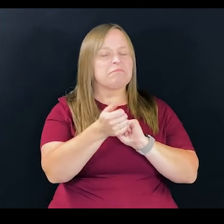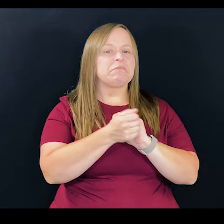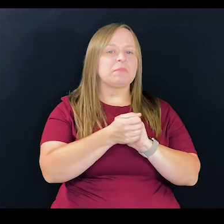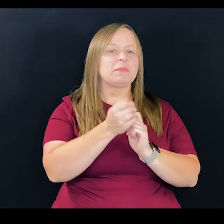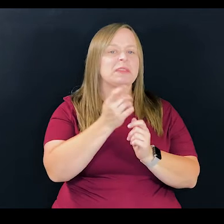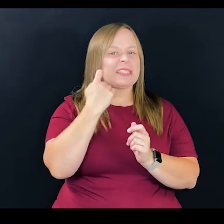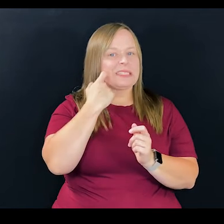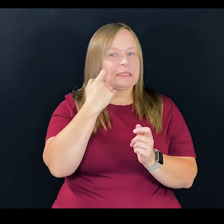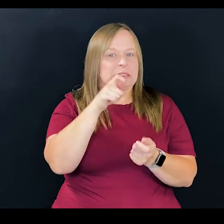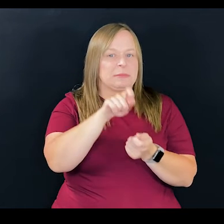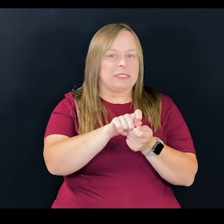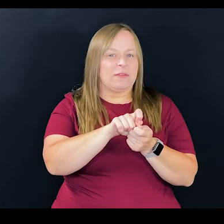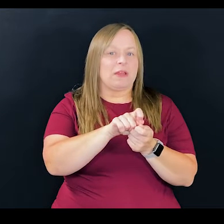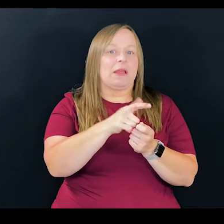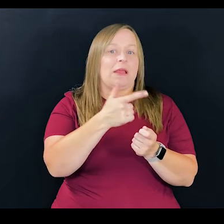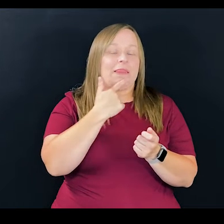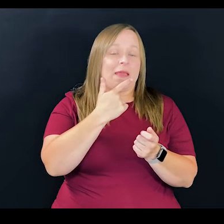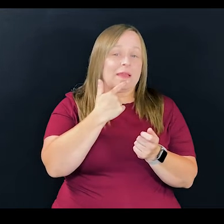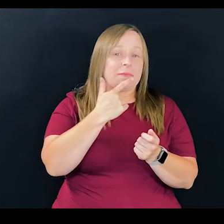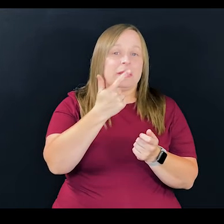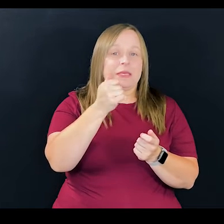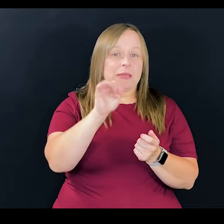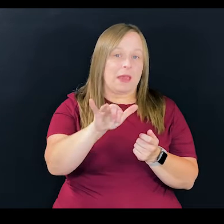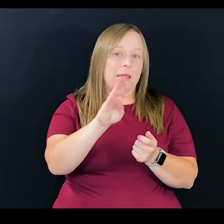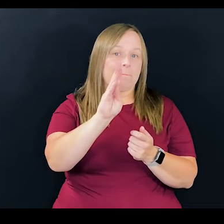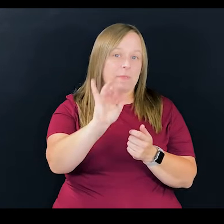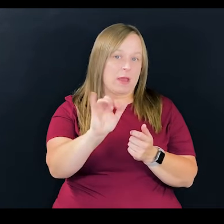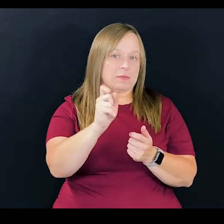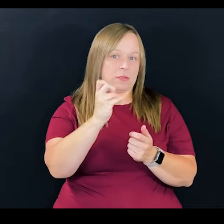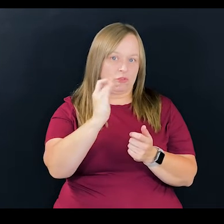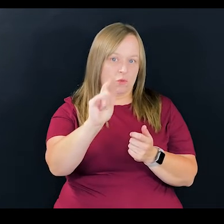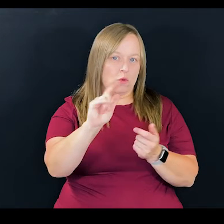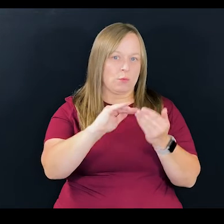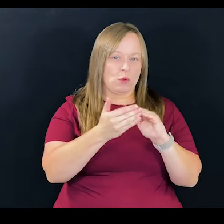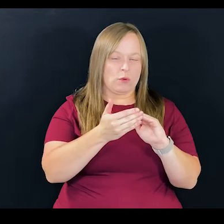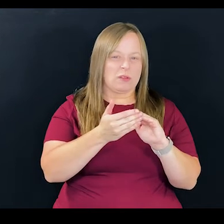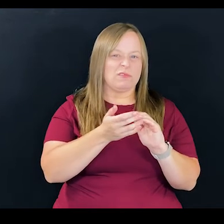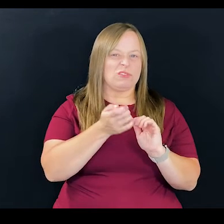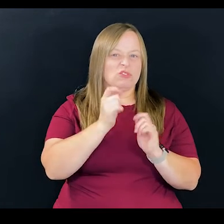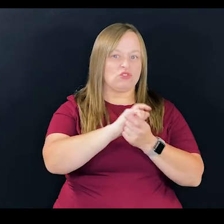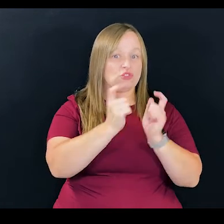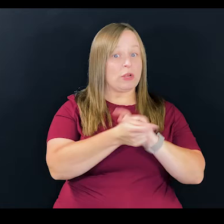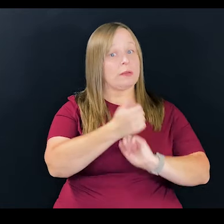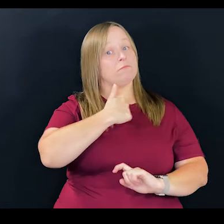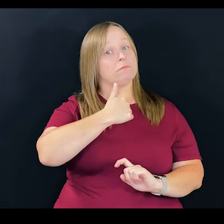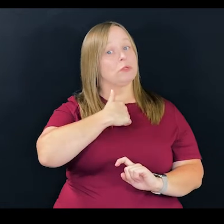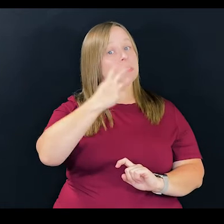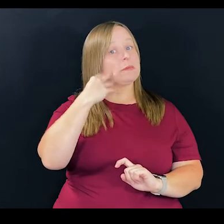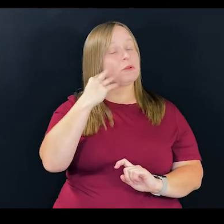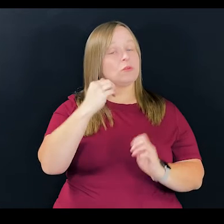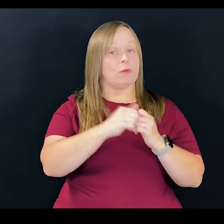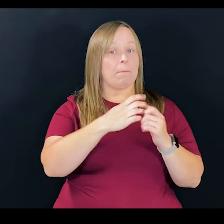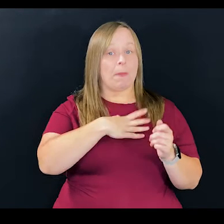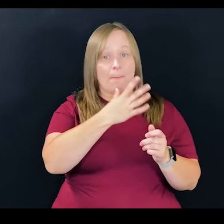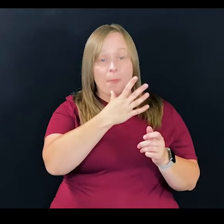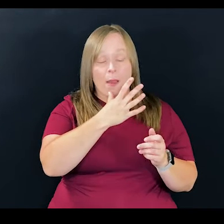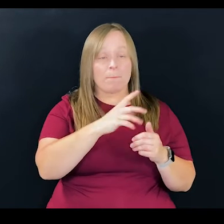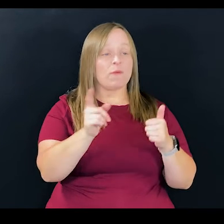sobre la comunidad, específicamente, sobre la comunidad lesbiana, gay y bisexual. Han cambiado. mi propia experiencia con mi mamá,